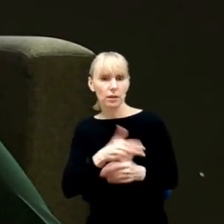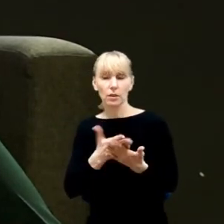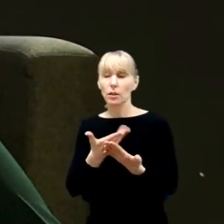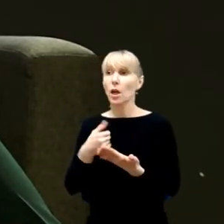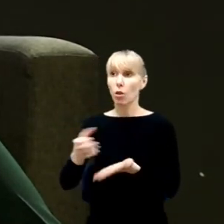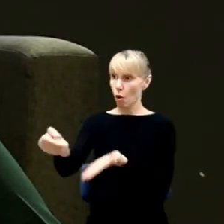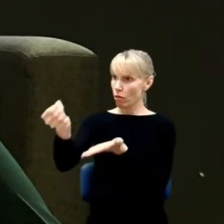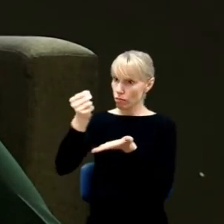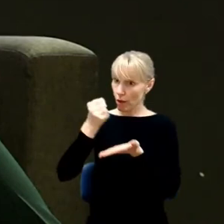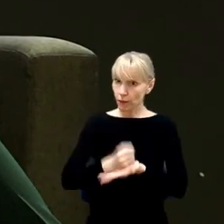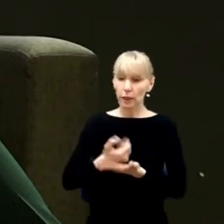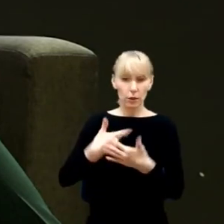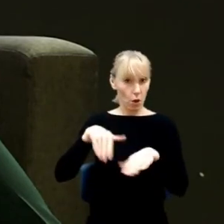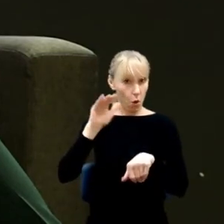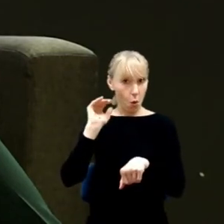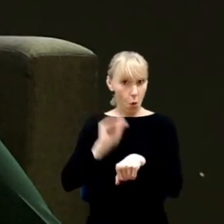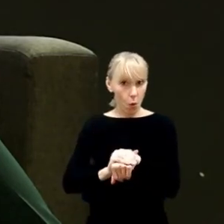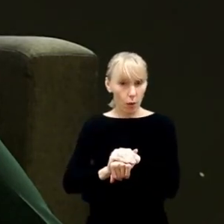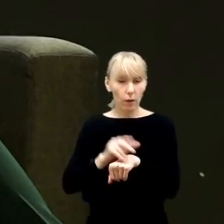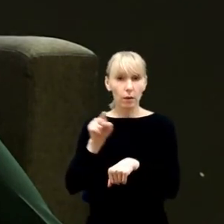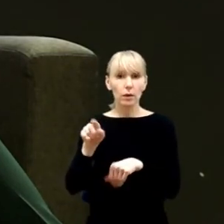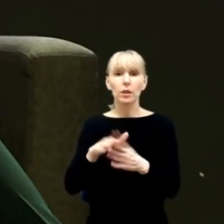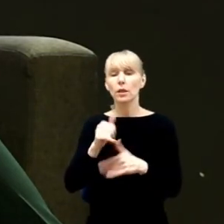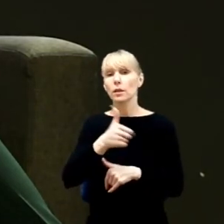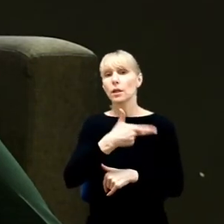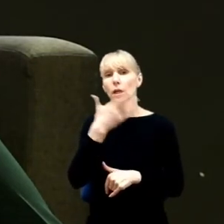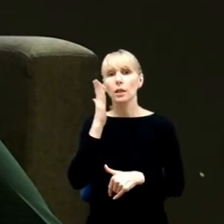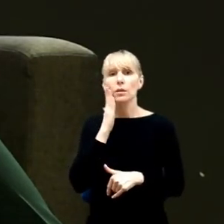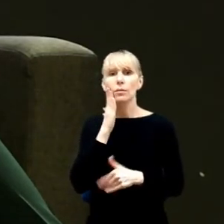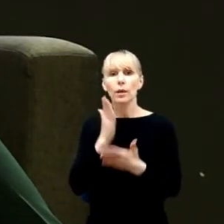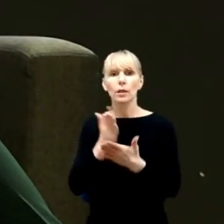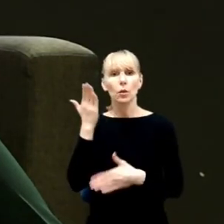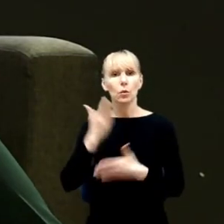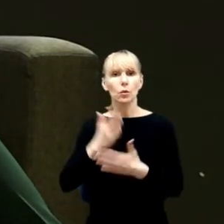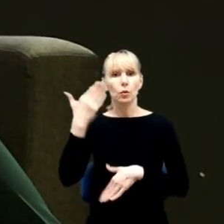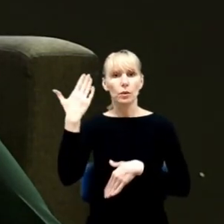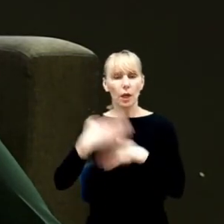Kilkanaście mieszkań zostało po prostu wykończonych i oddanych mieszkańcom.